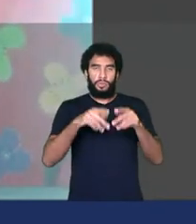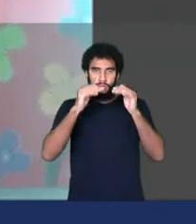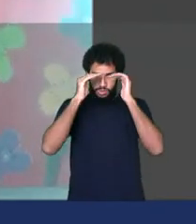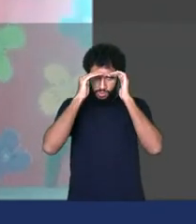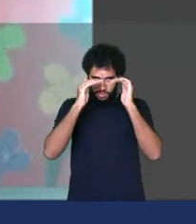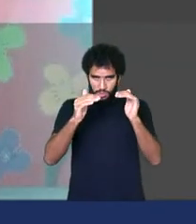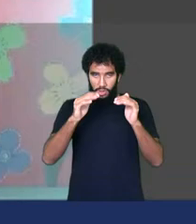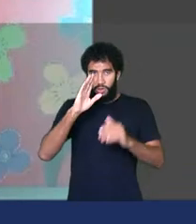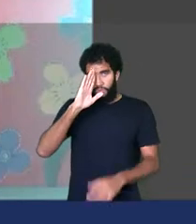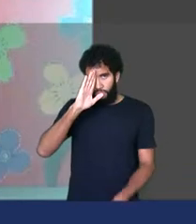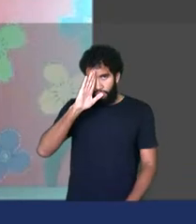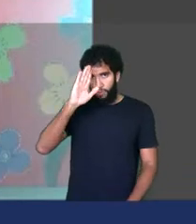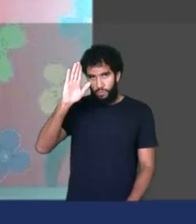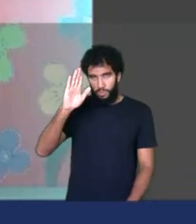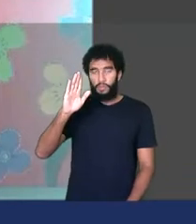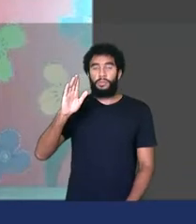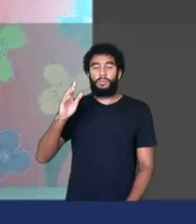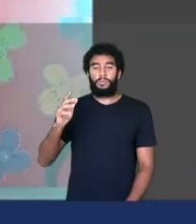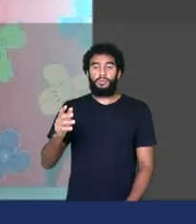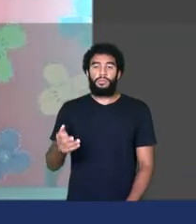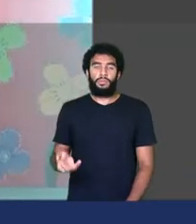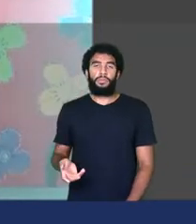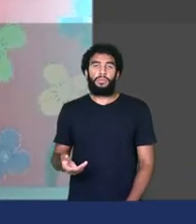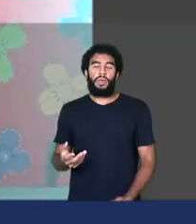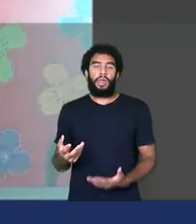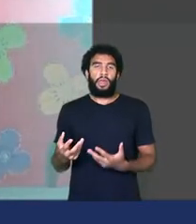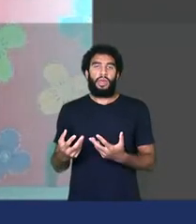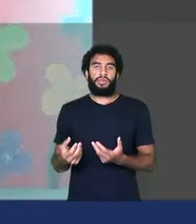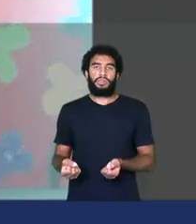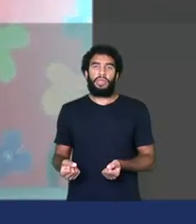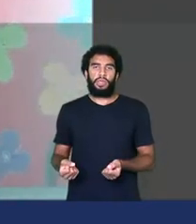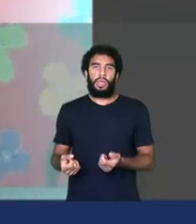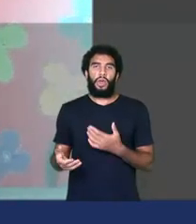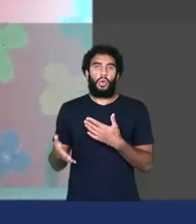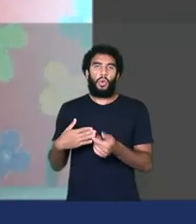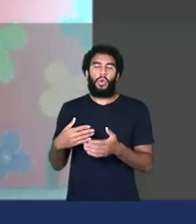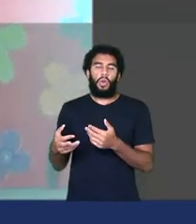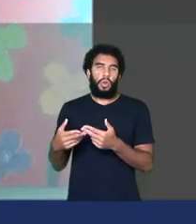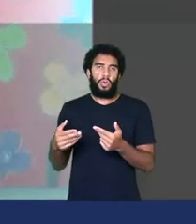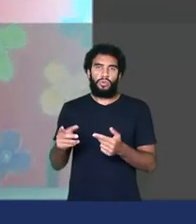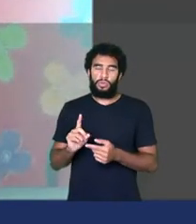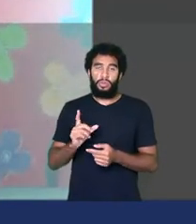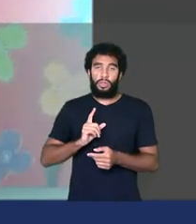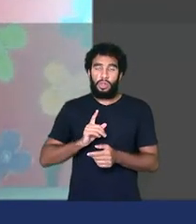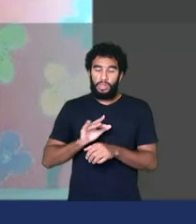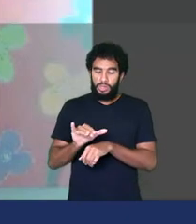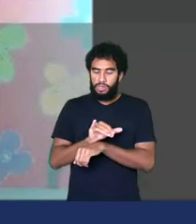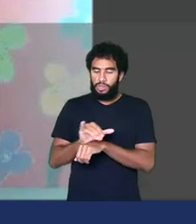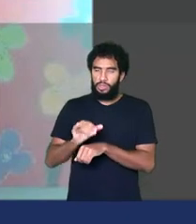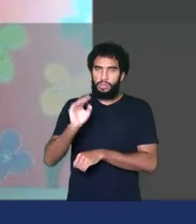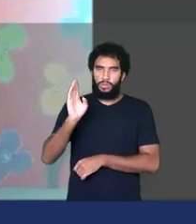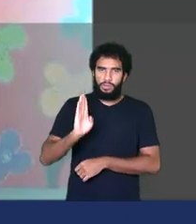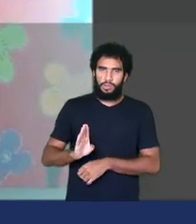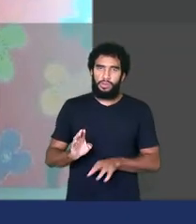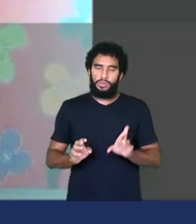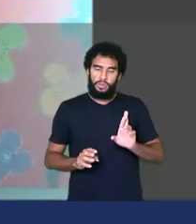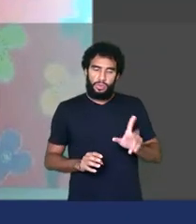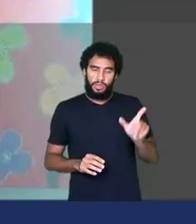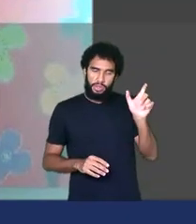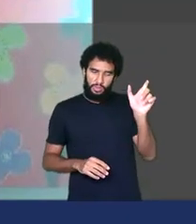ISSO QUE ELE TEM RESPEITO PELO POVO BRASILEIRO E PRINCIPALMENTE É UM ESTADISTA DE UM PLANO NACIONAL, DIFERENTE DESSE PÁREA QUE